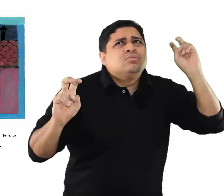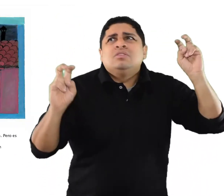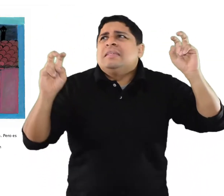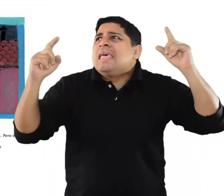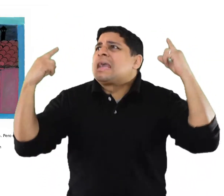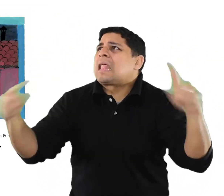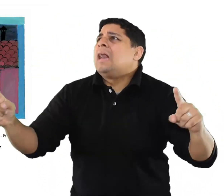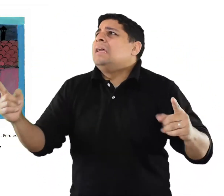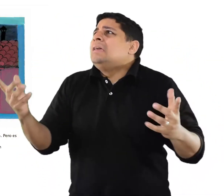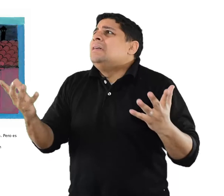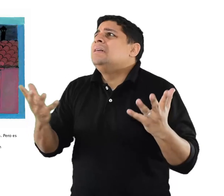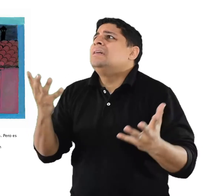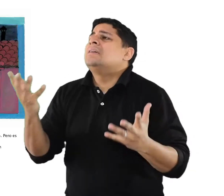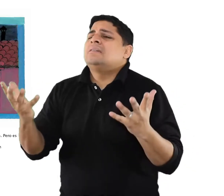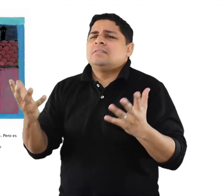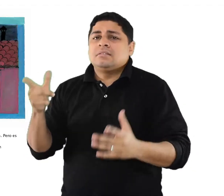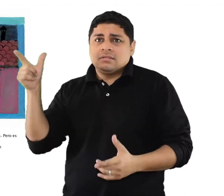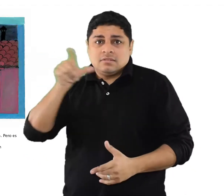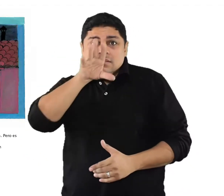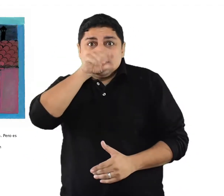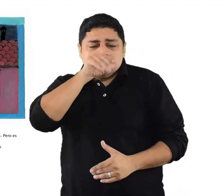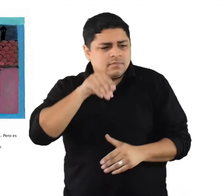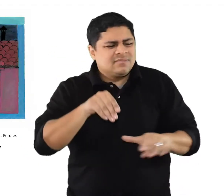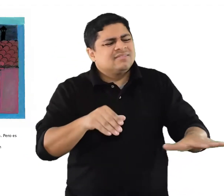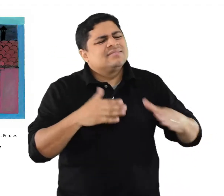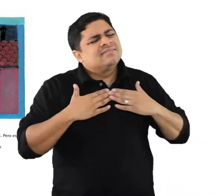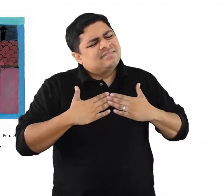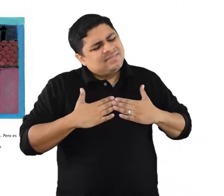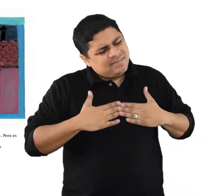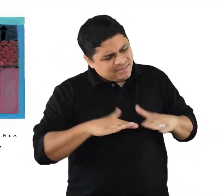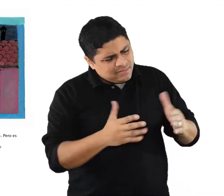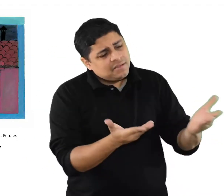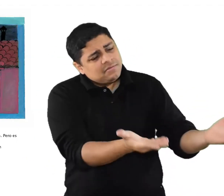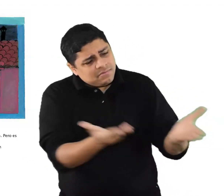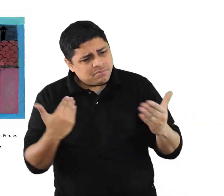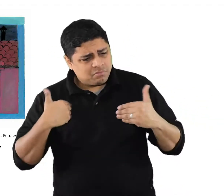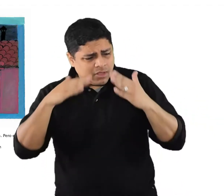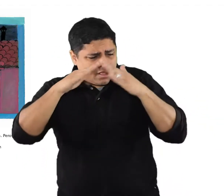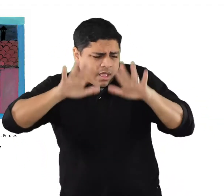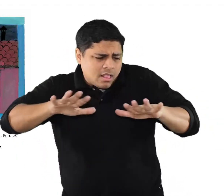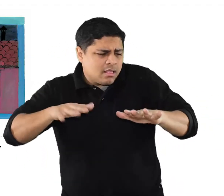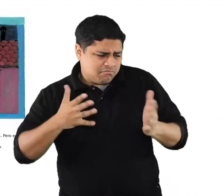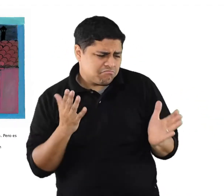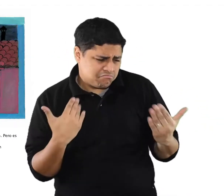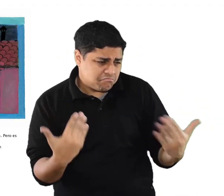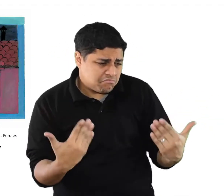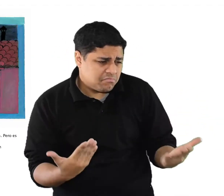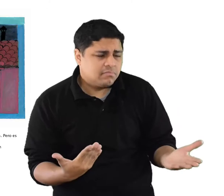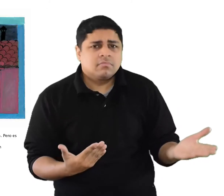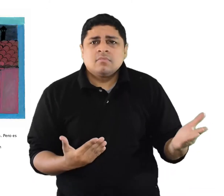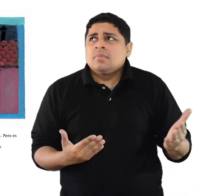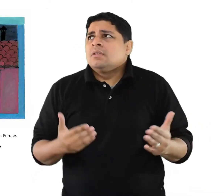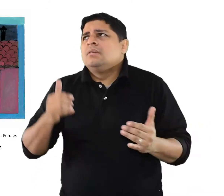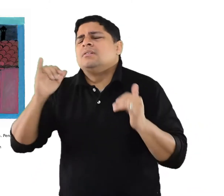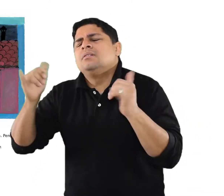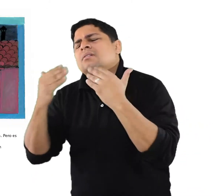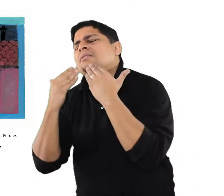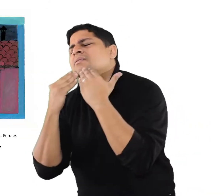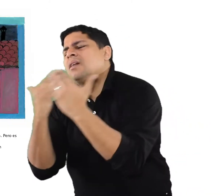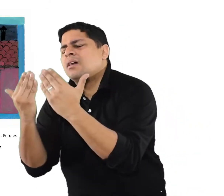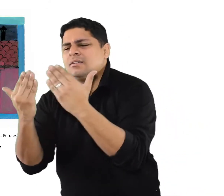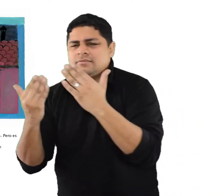ruidos muy extraños sin saber que hacer" El Sr. Pato le dice: "Tranquilízate, cálmate te puedes quedar aquí en mi casa" El Sr. Sapo le dice: "Si, muchas gracias".